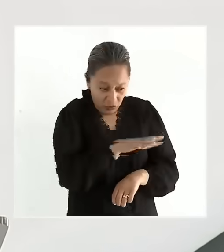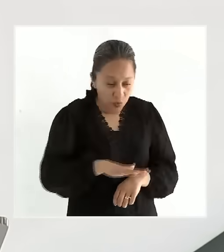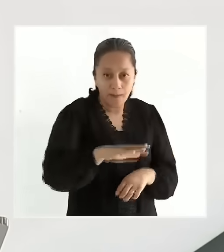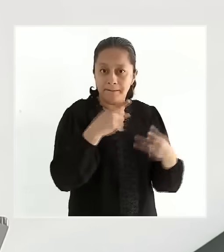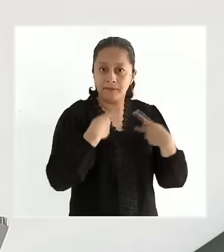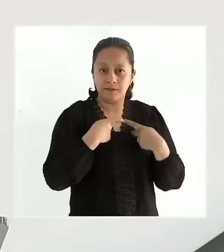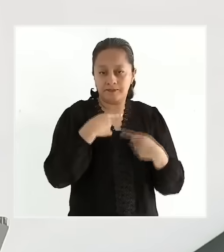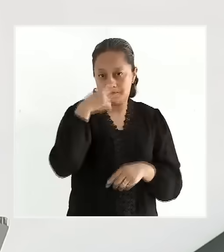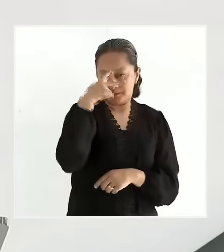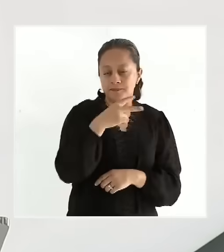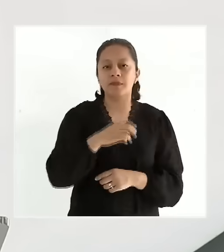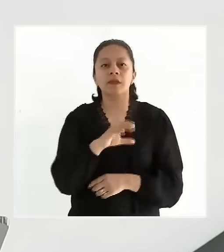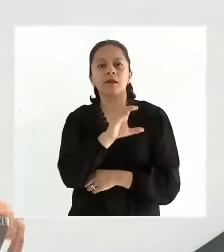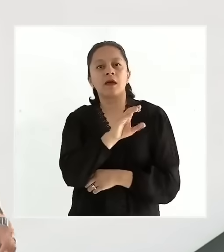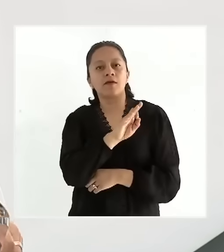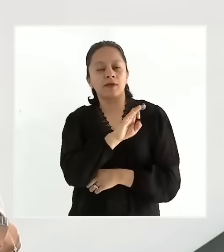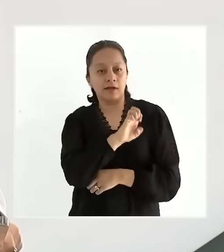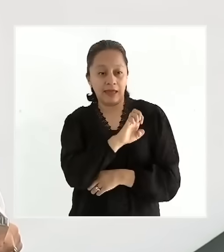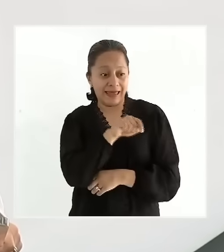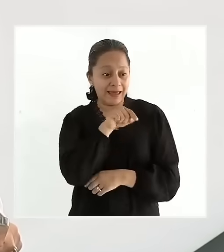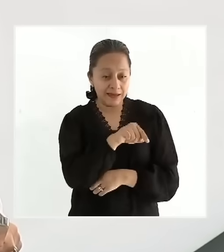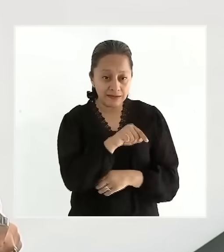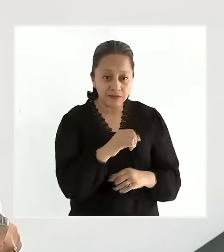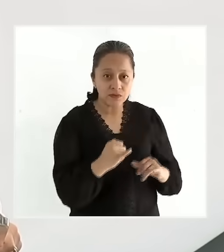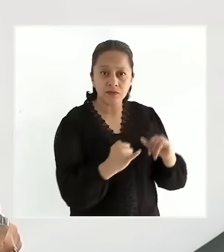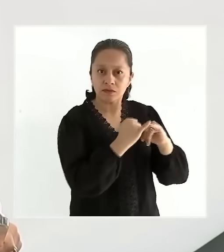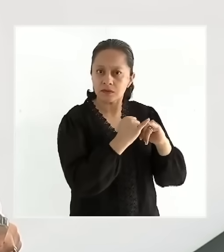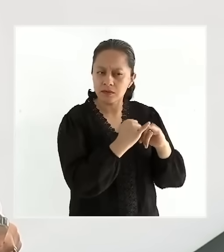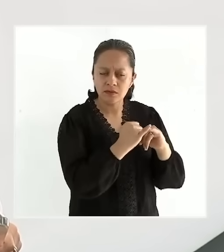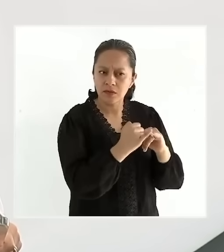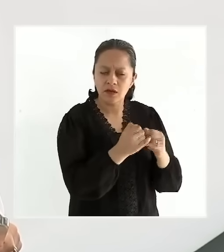La Comisión Federal de Electricidad es una institución que sirve a toda la población,